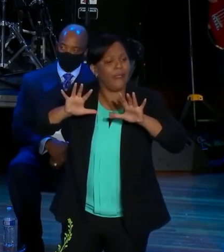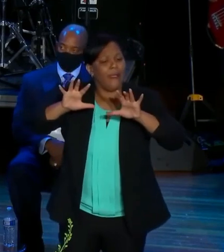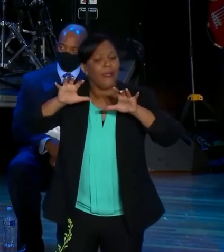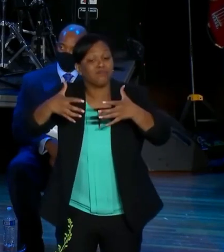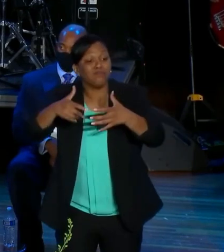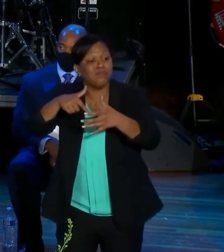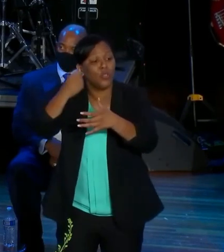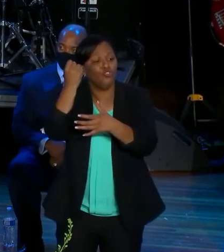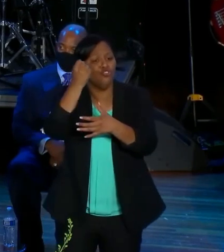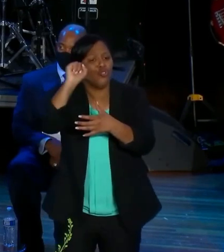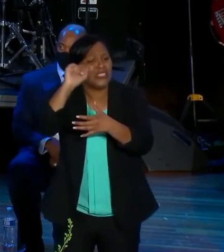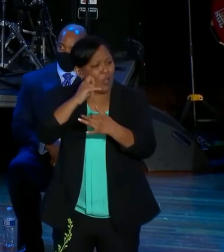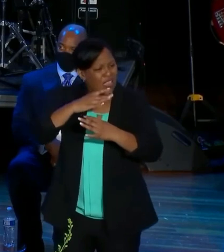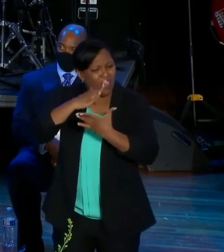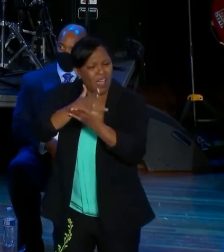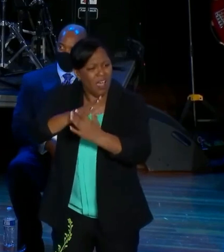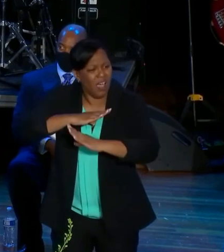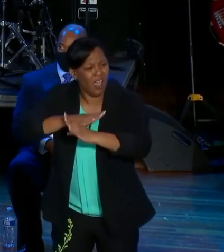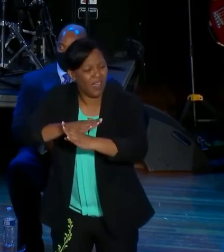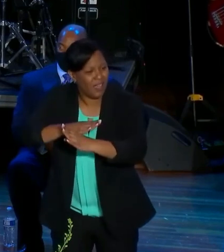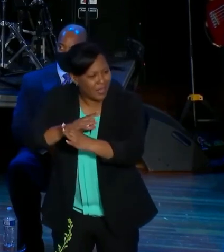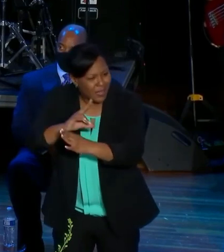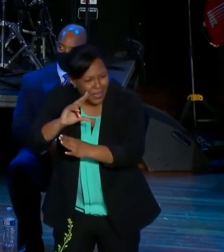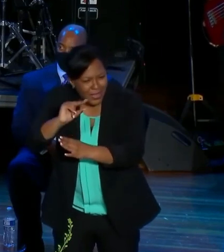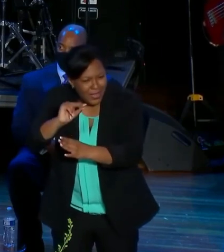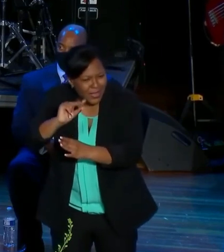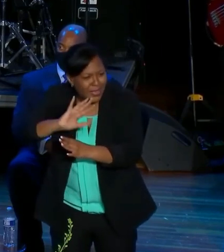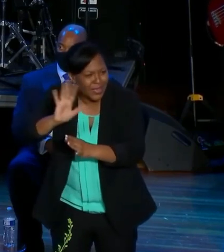Därför är jag glad att Martin III är här idag